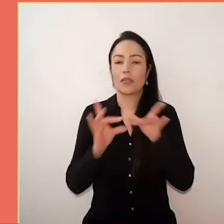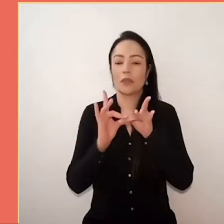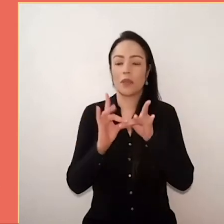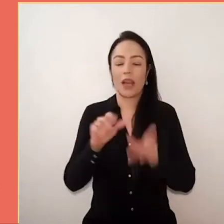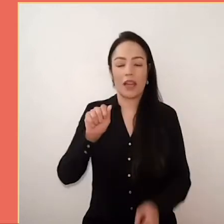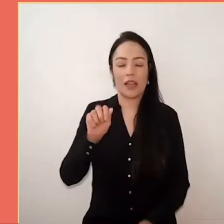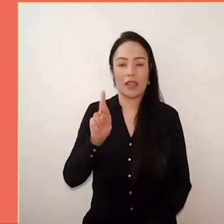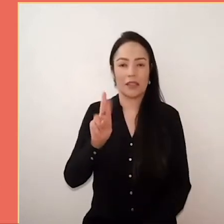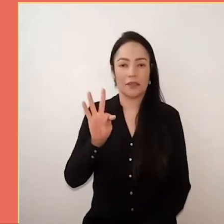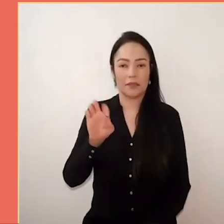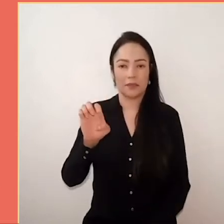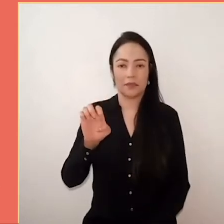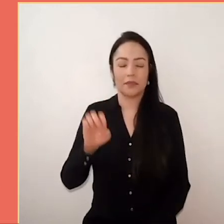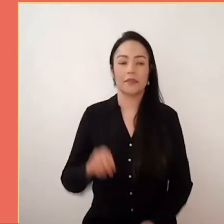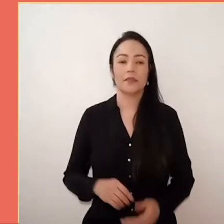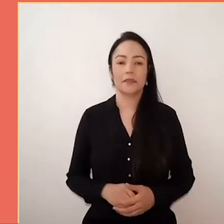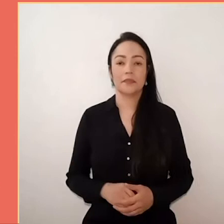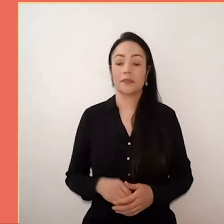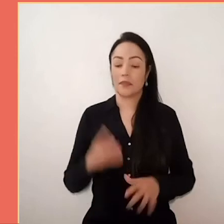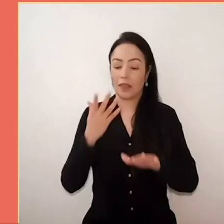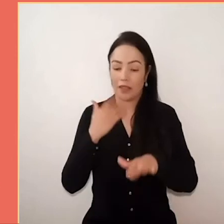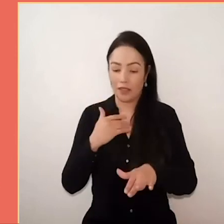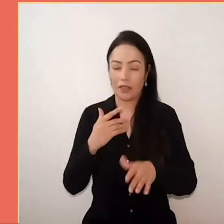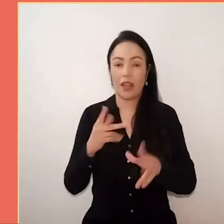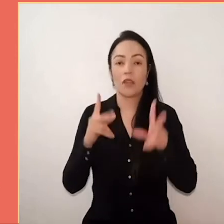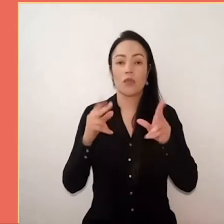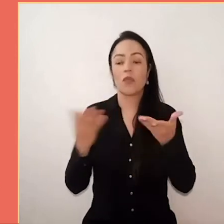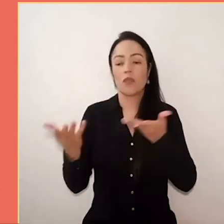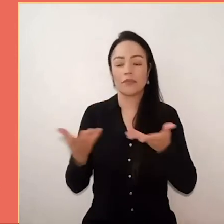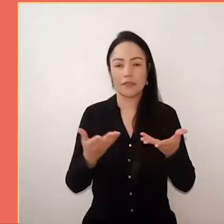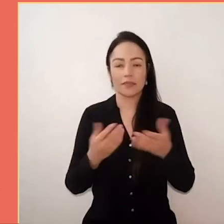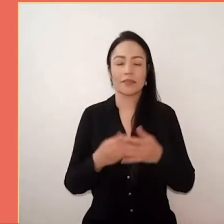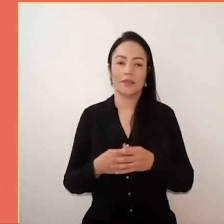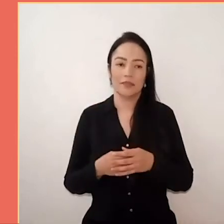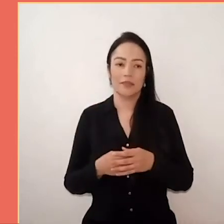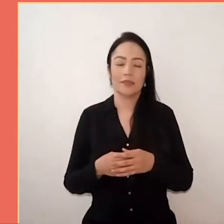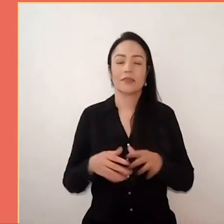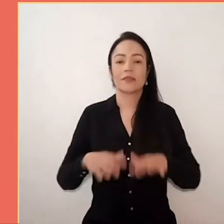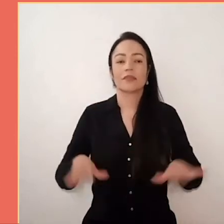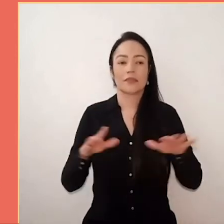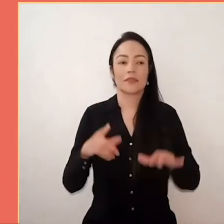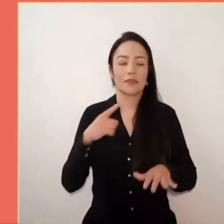eu acho que a infância convida a gente, eu acho que tem a gente tem chamado de efeito infância.